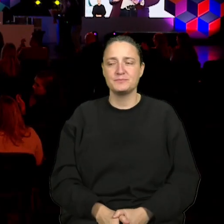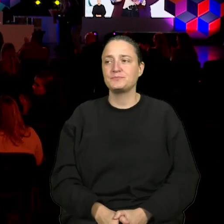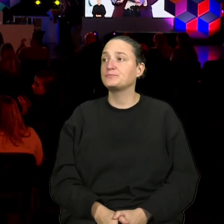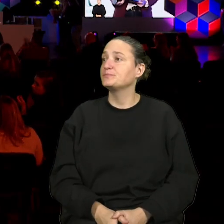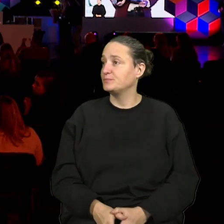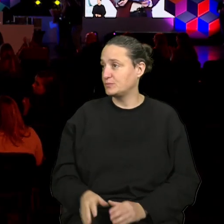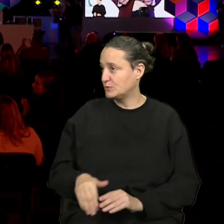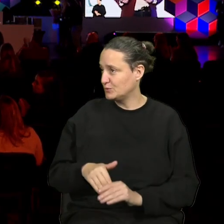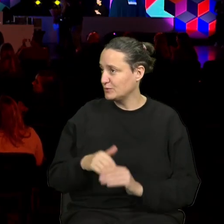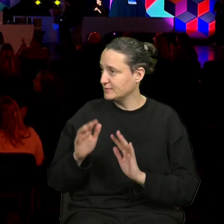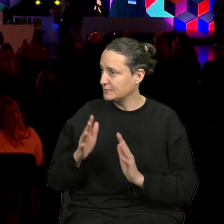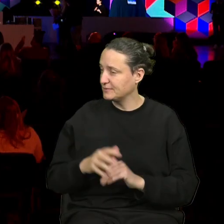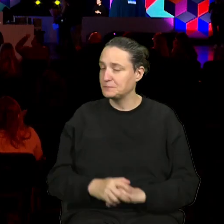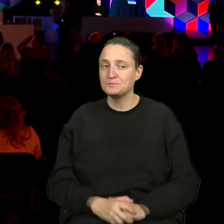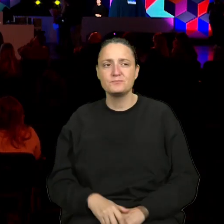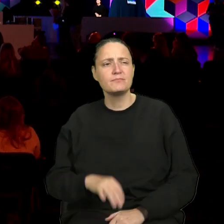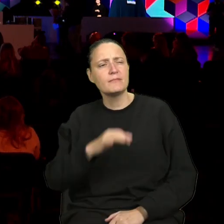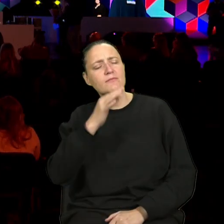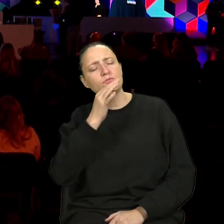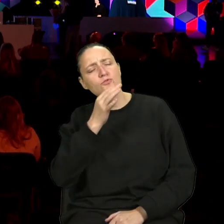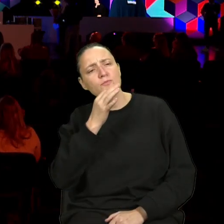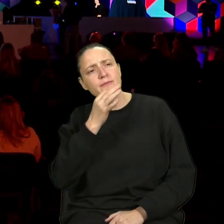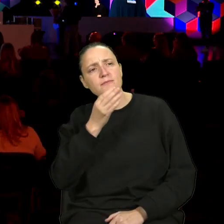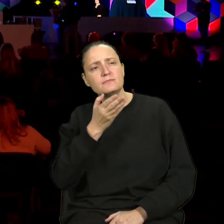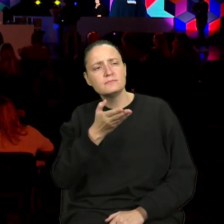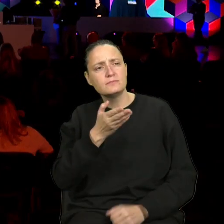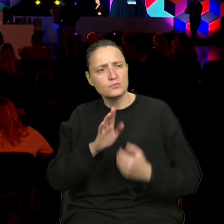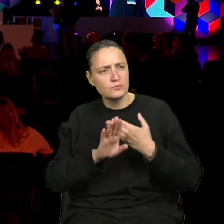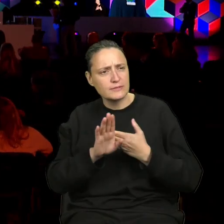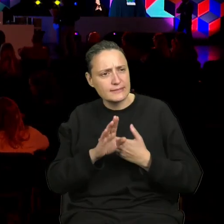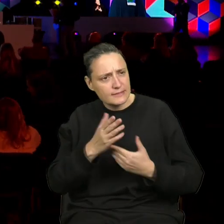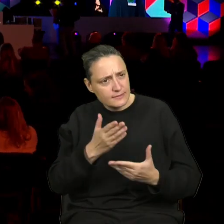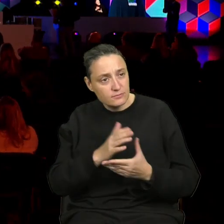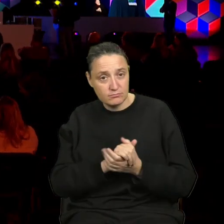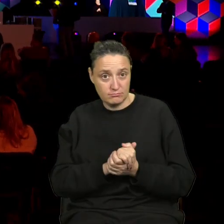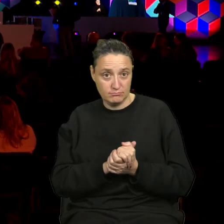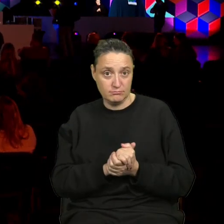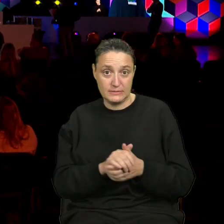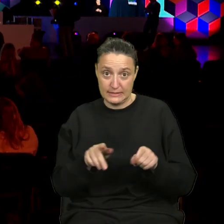A ja pozwolę sobie dopytać jeszcze naszą ambasadorkę, czy to jest tak, że Pani również zyskuje na tym,